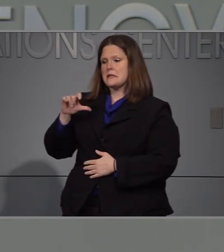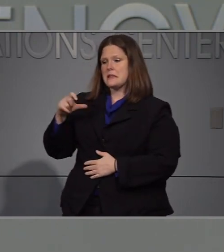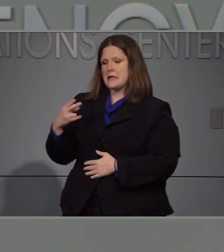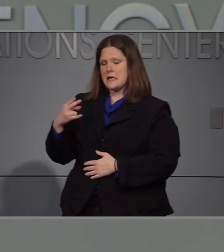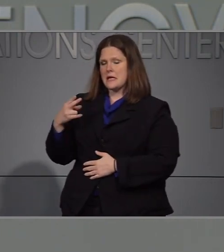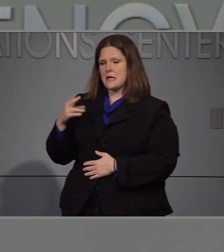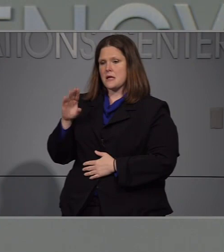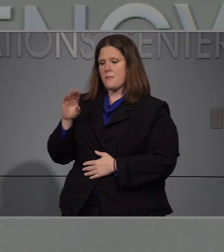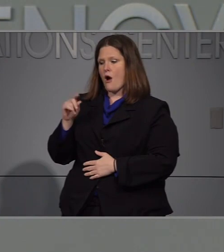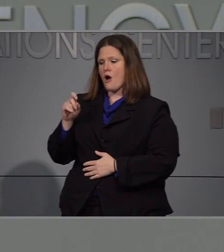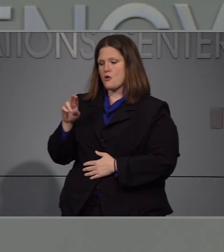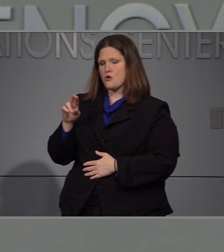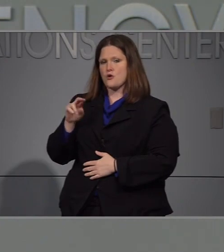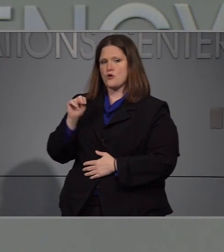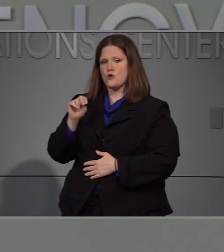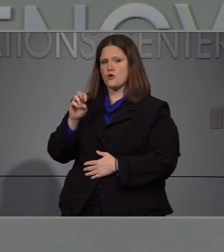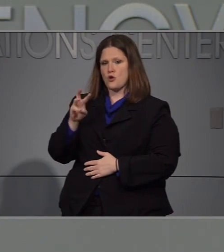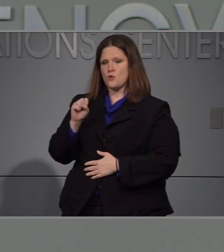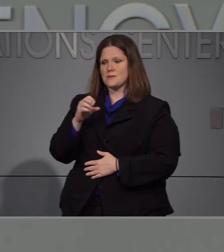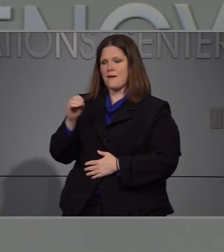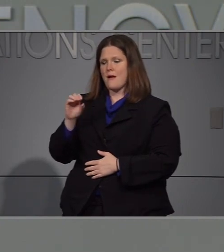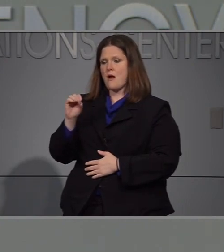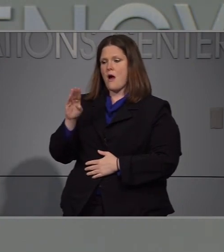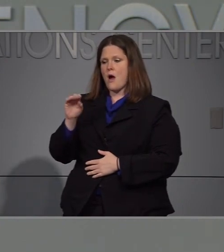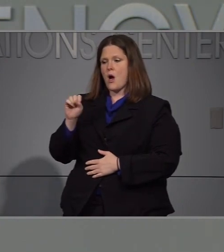Le informaron a denisse Server.